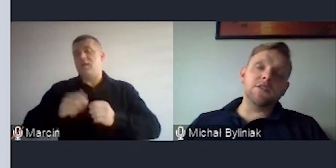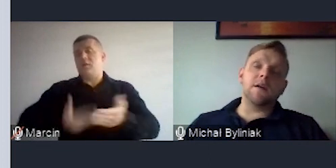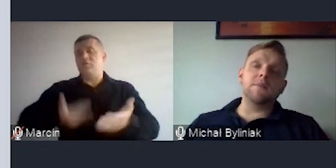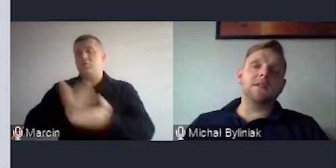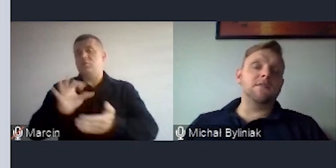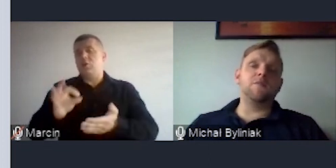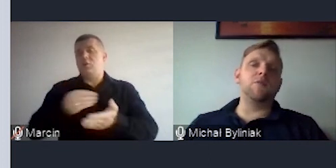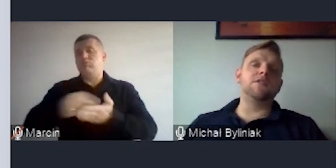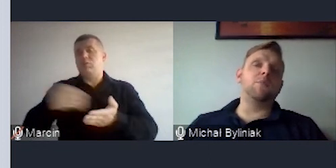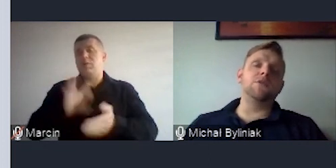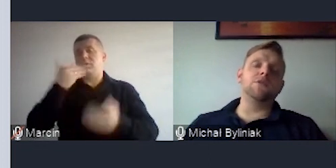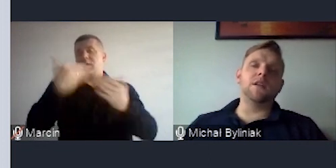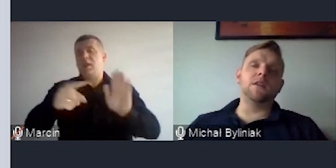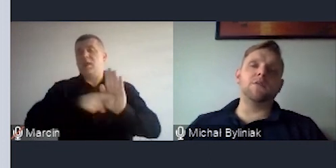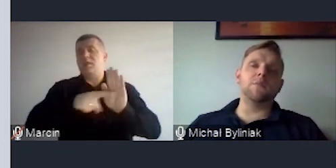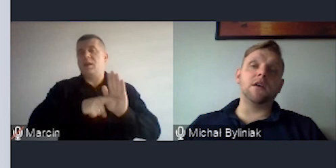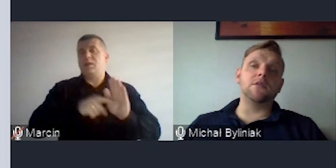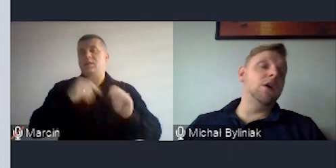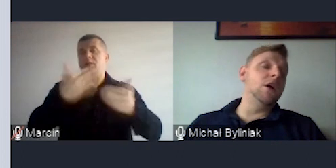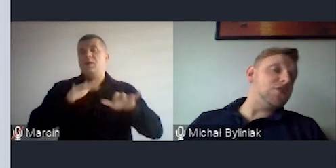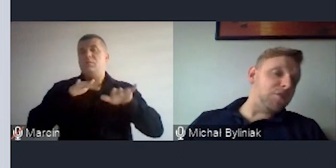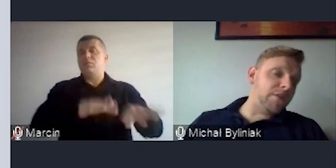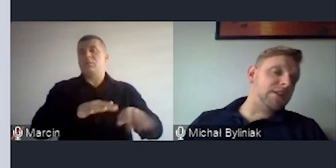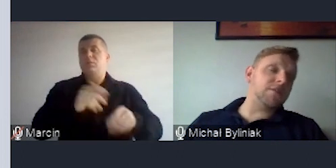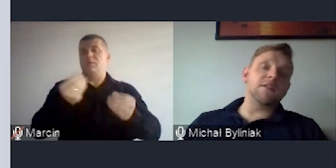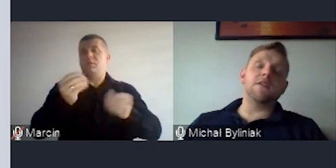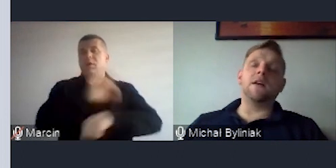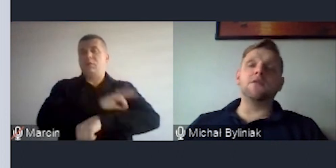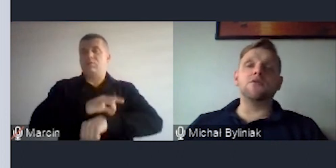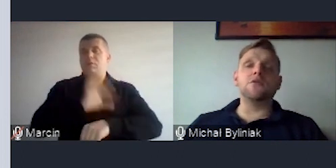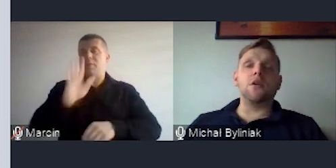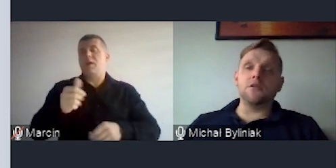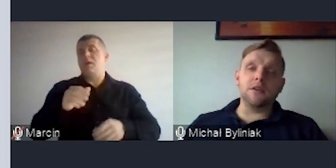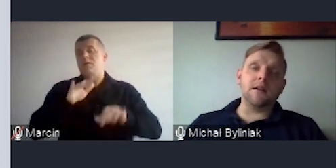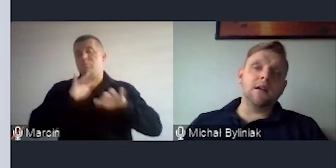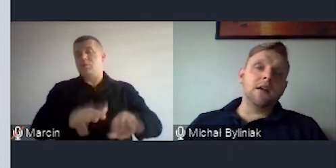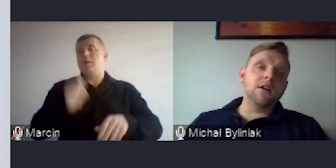co będzie wam negatywnie wpływać na płynność finansową projektu, co wpływa na kwalifikowalność o tyle,